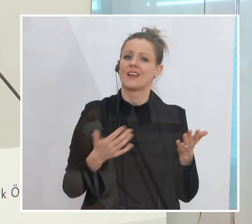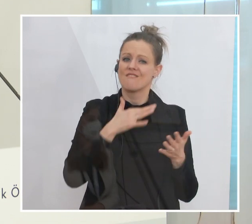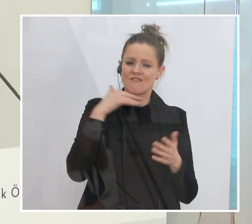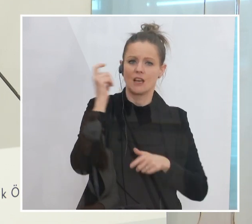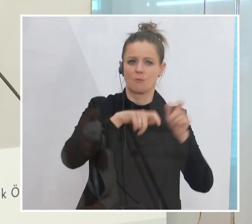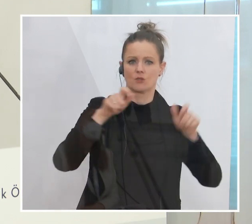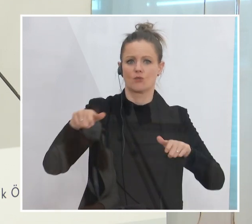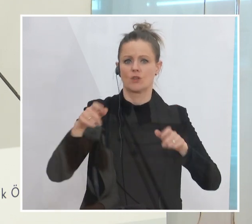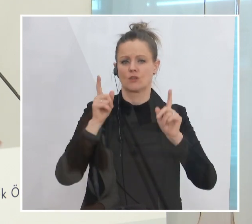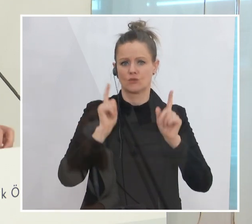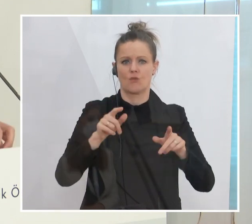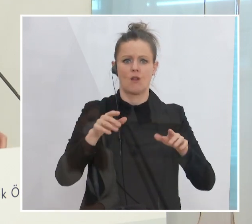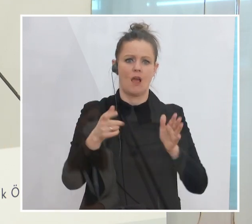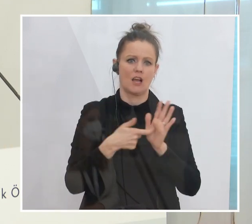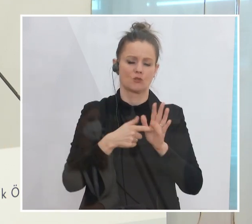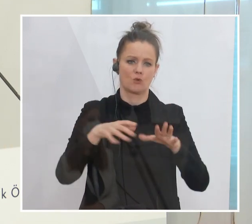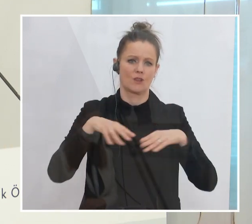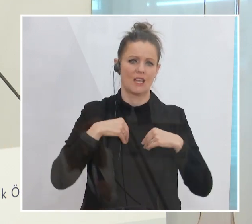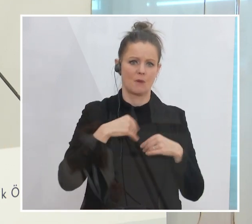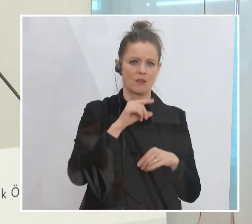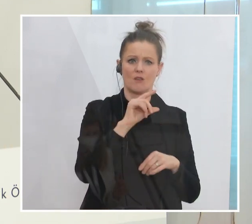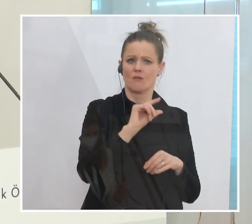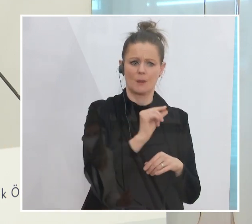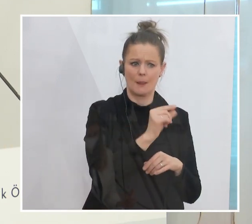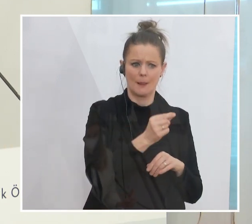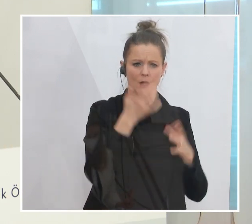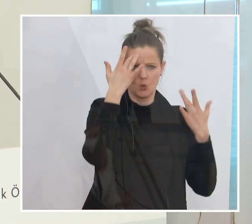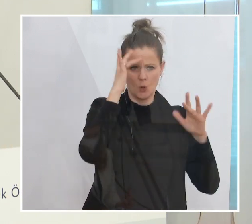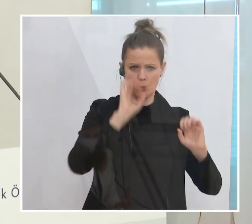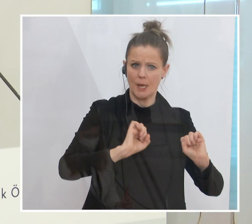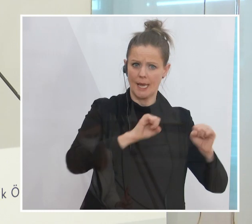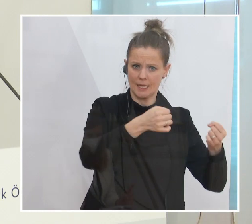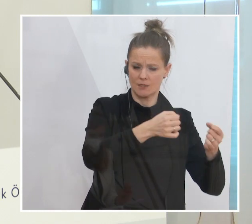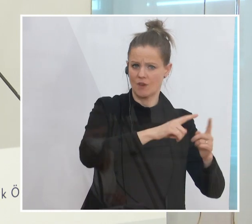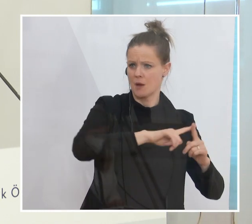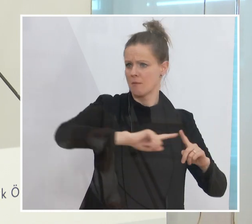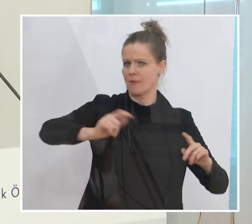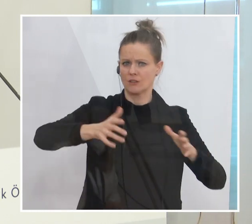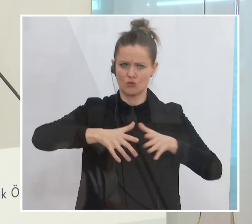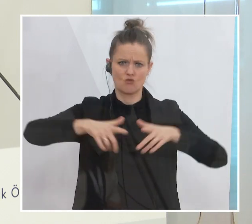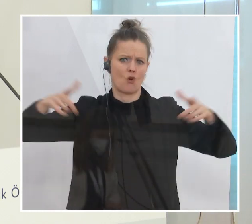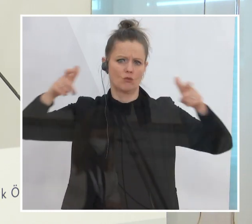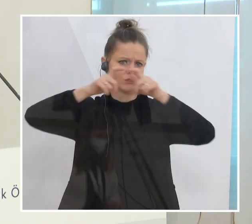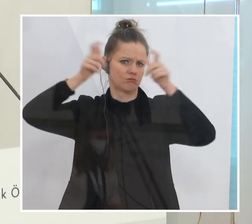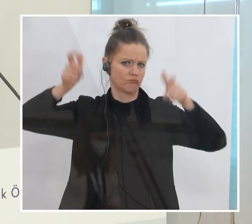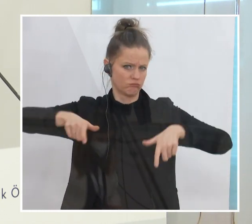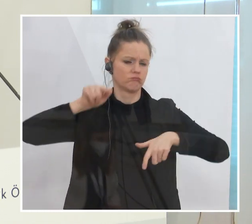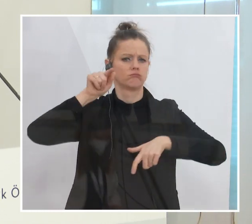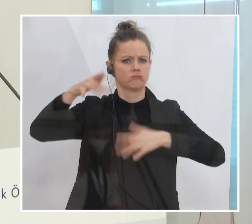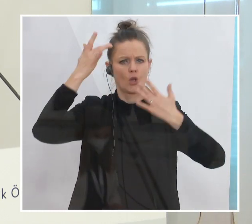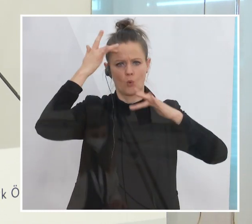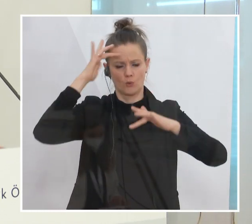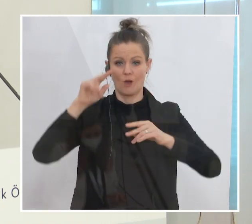sollen. Also von der kleinen Kulturinitiative bis zum großen Haus, das ist wichtig um die